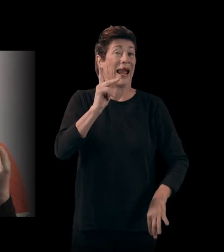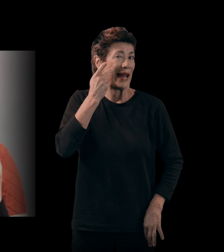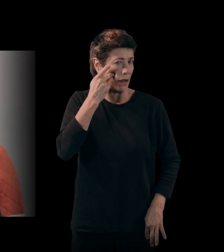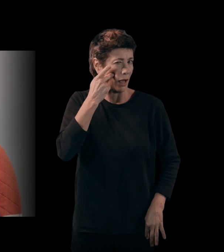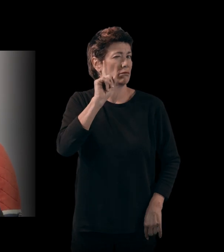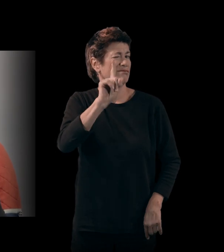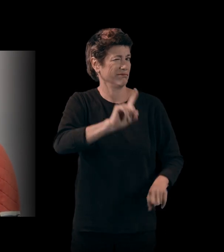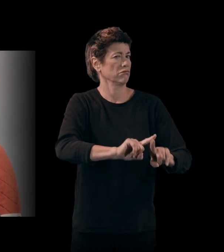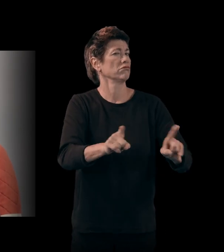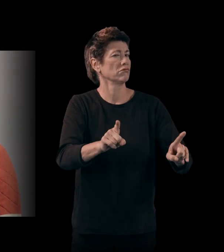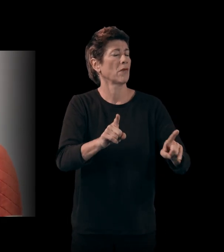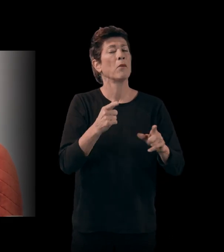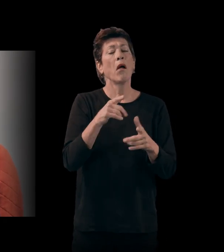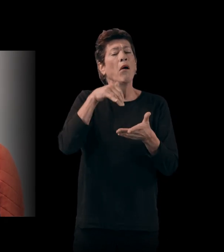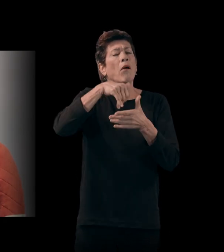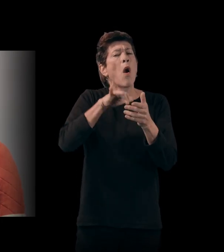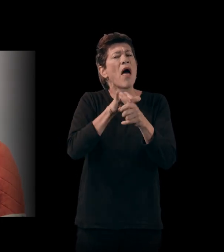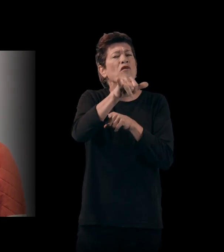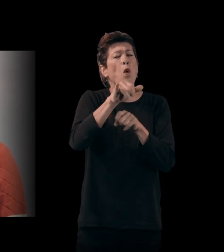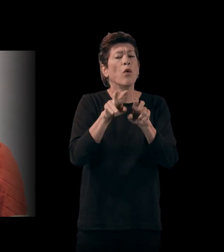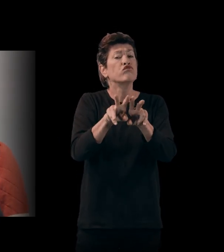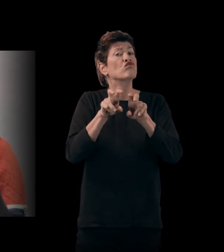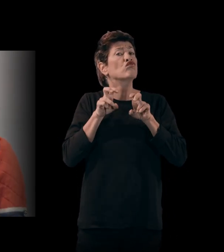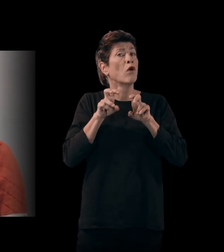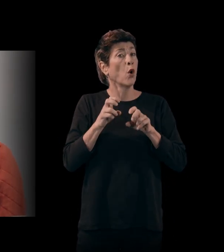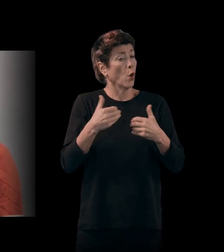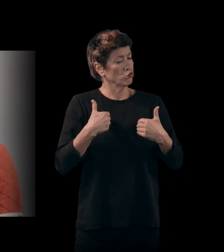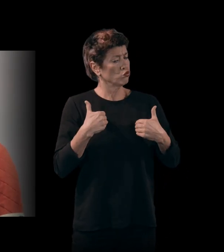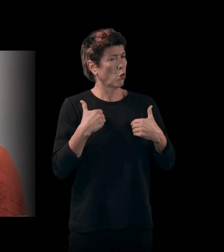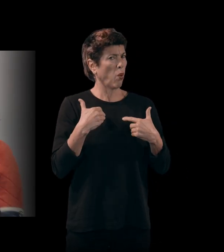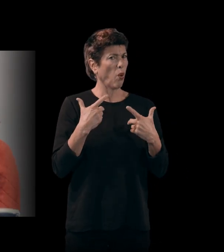qui est de dire : "Bien voilà, nous sommes des dominés et nous